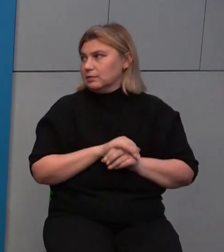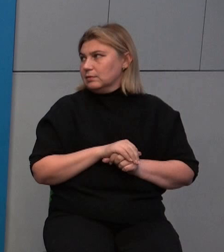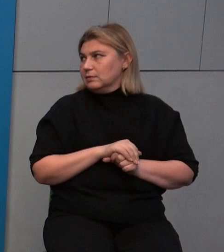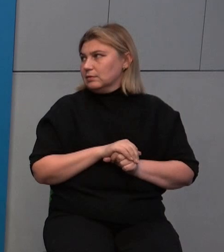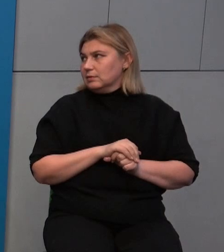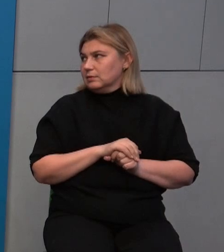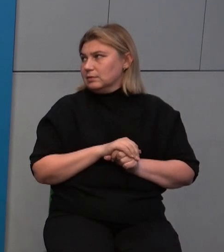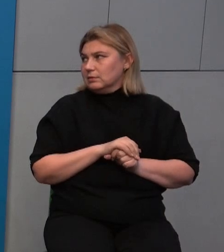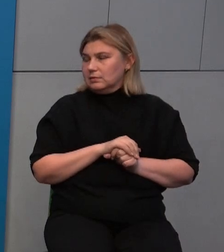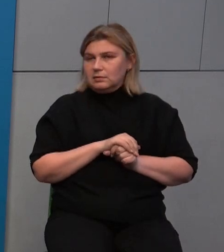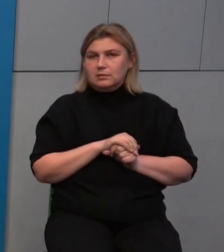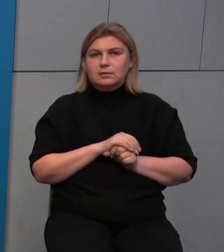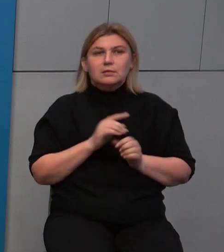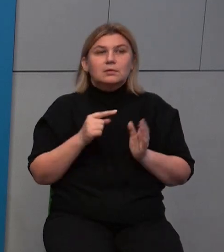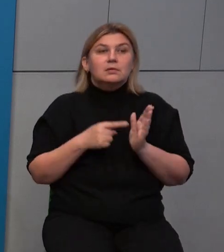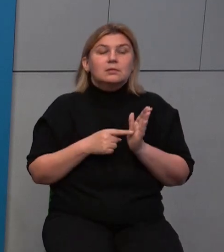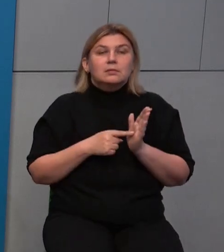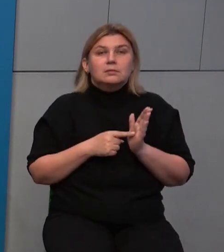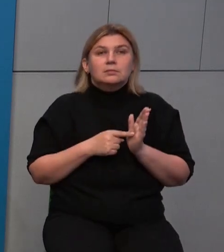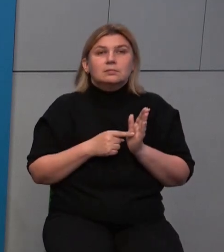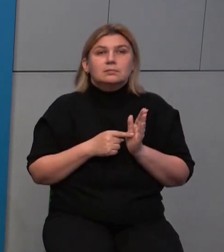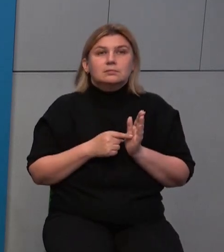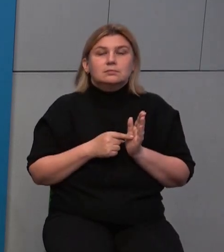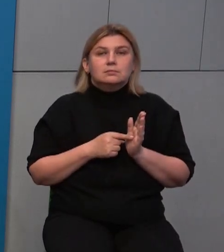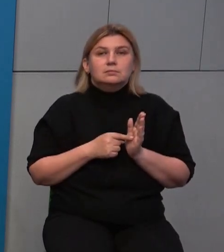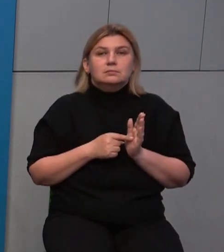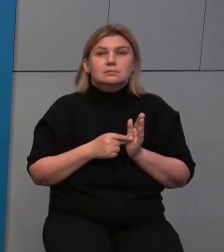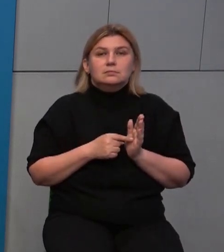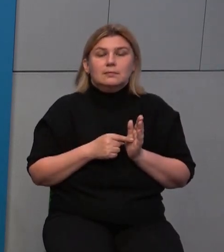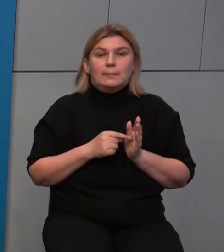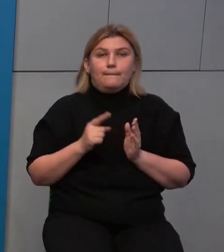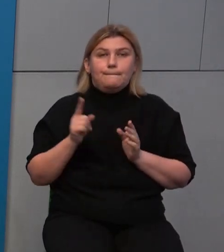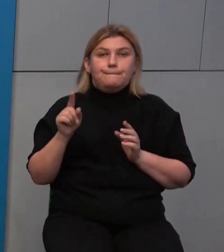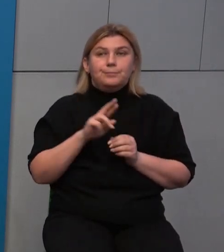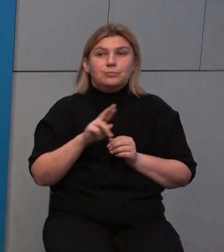Natomiast przede wszystkim z takich rzeczy, które zobaczyłam,